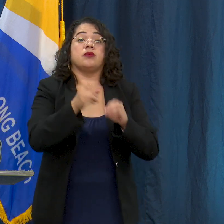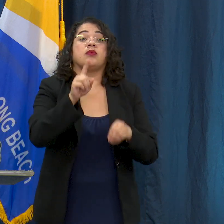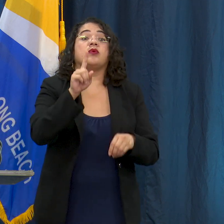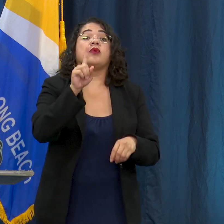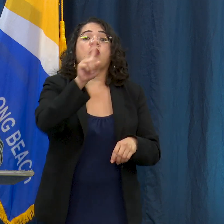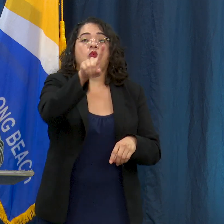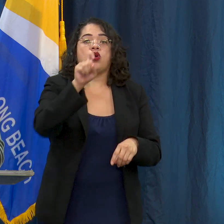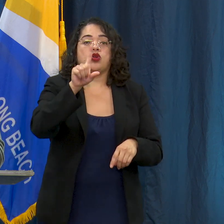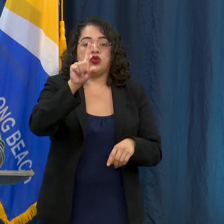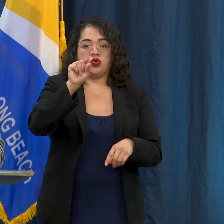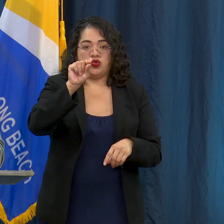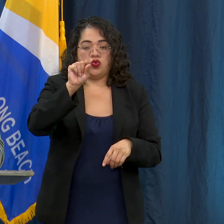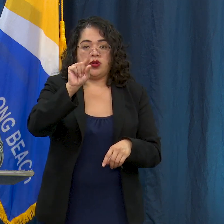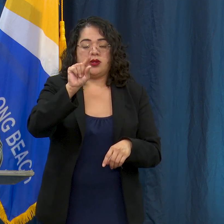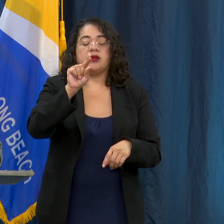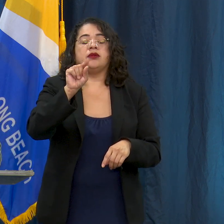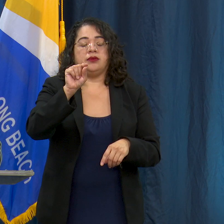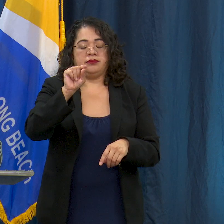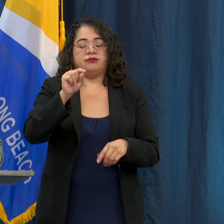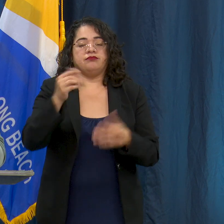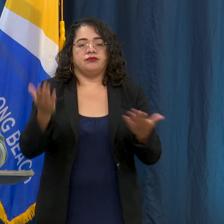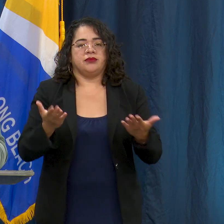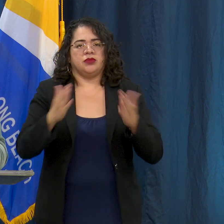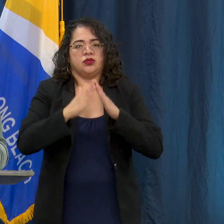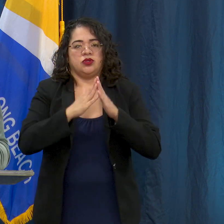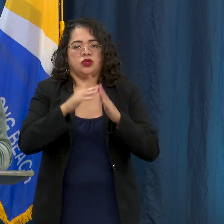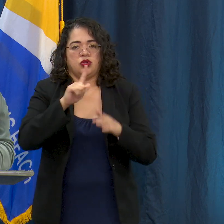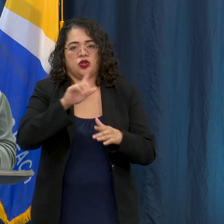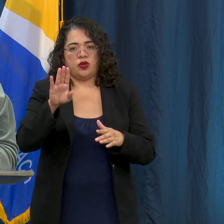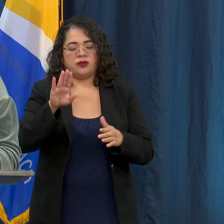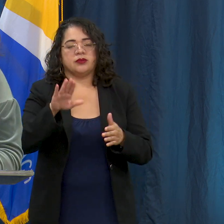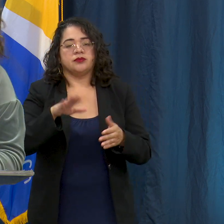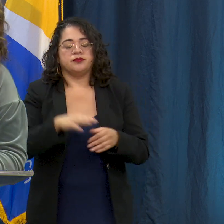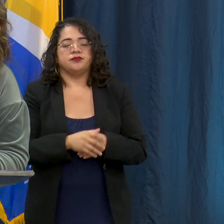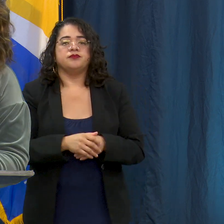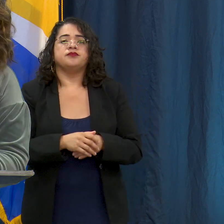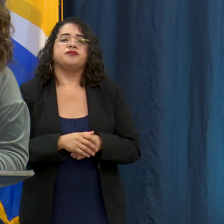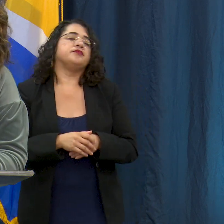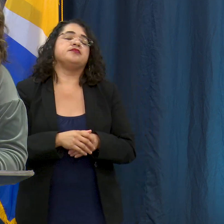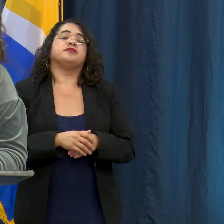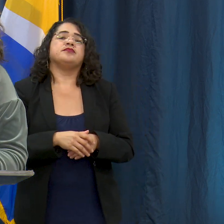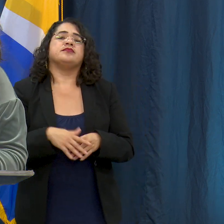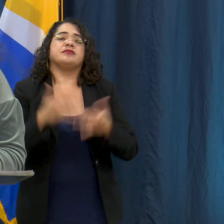también con poco de información sobre los presupuesto de nuestra Cidade saben